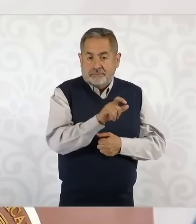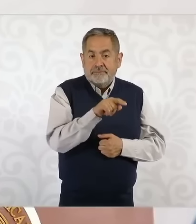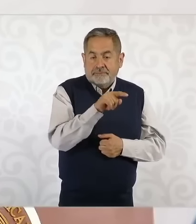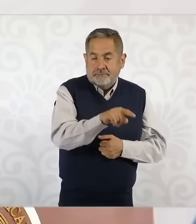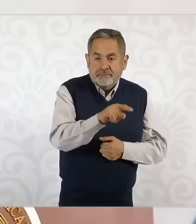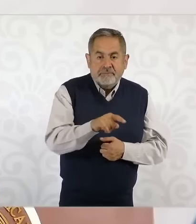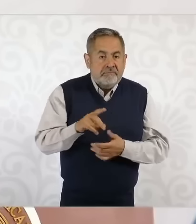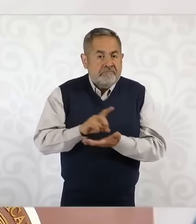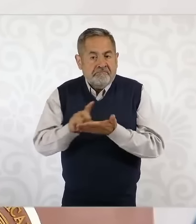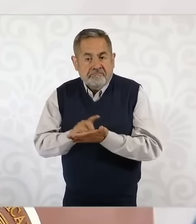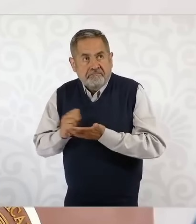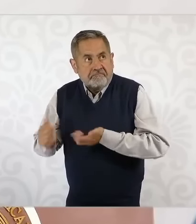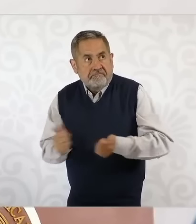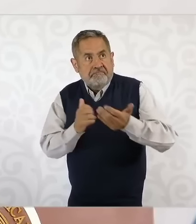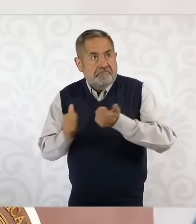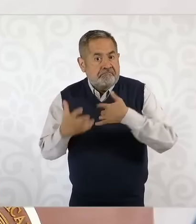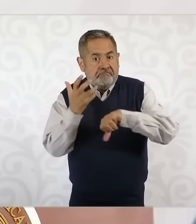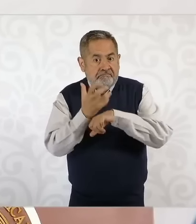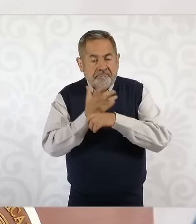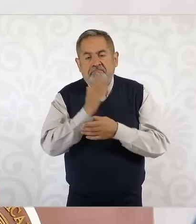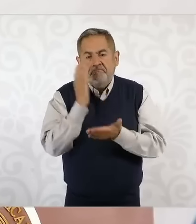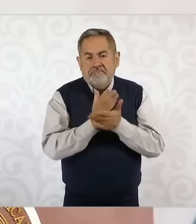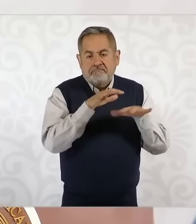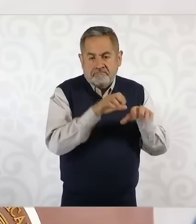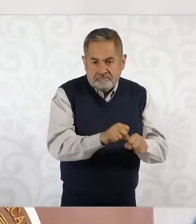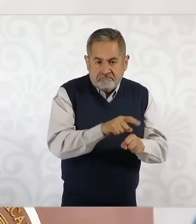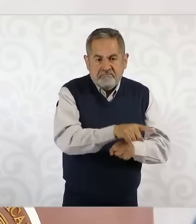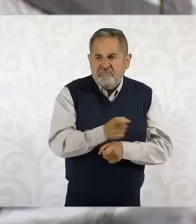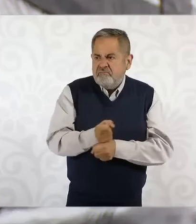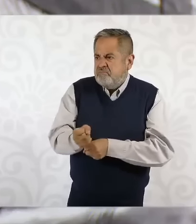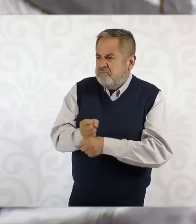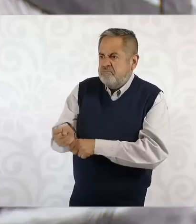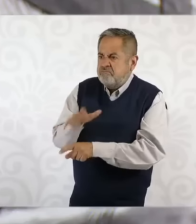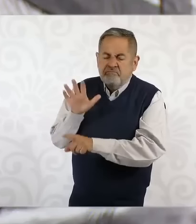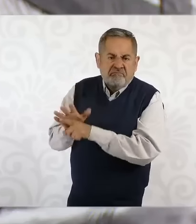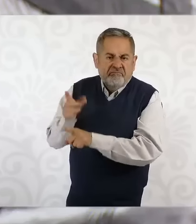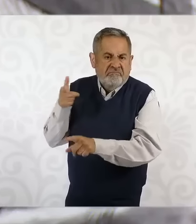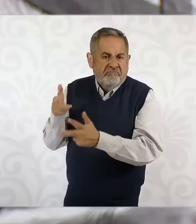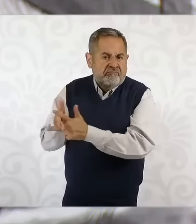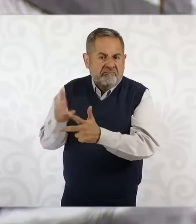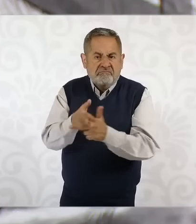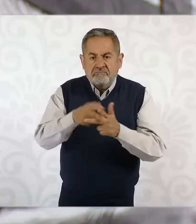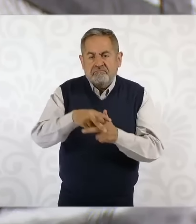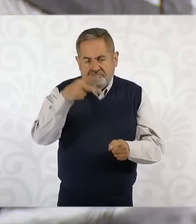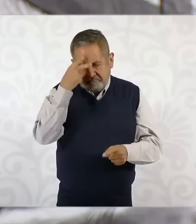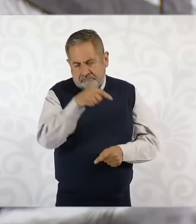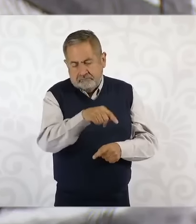Unidos y extorsión y homicidios en territorio mexicano. Asimismo, fue detenido Armando N,